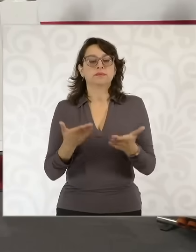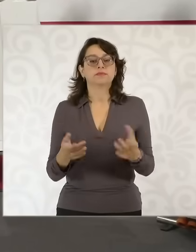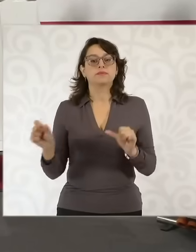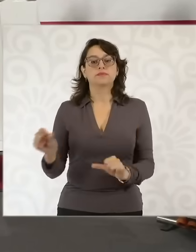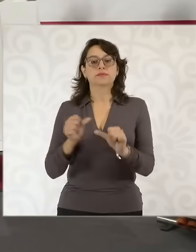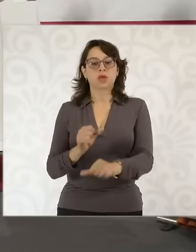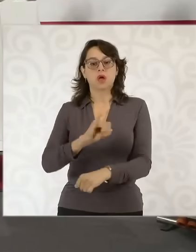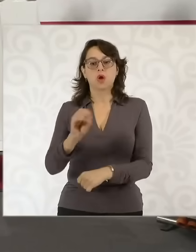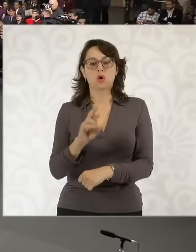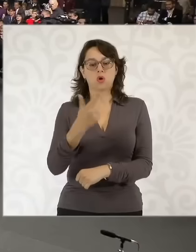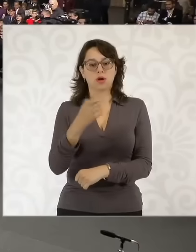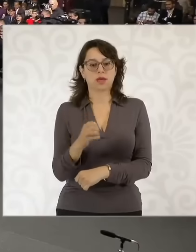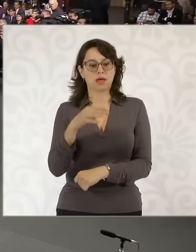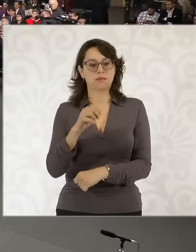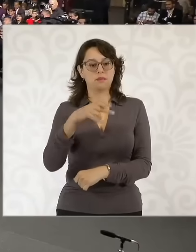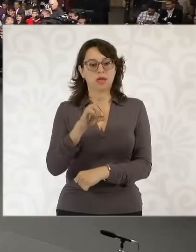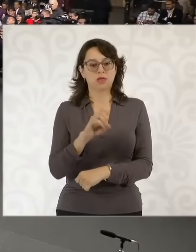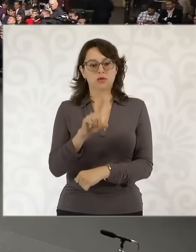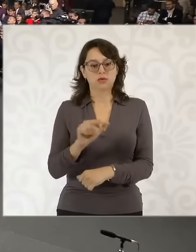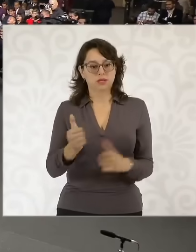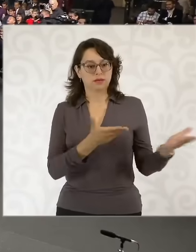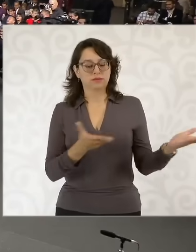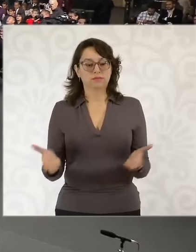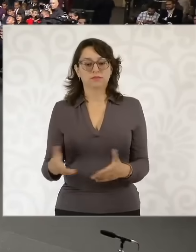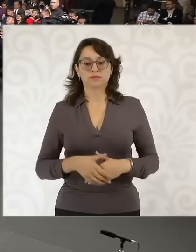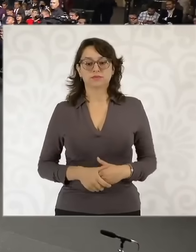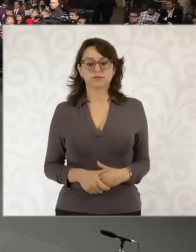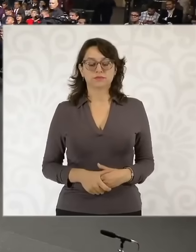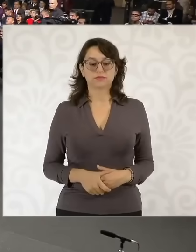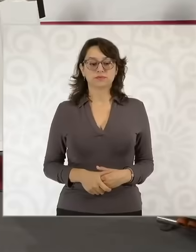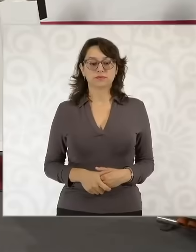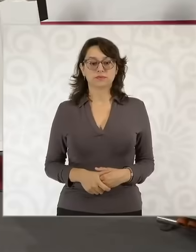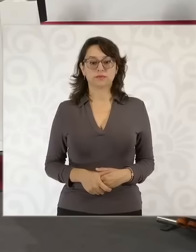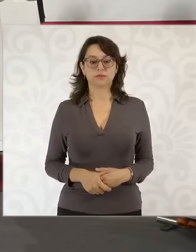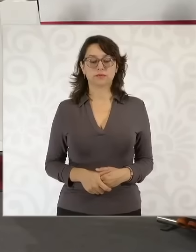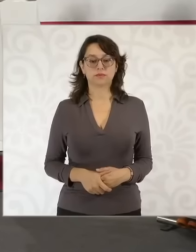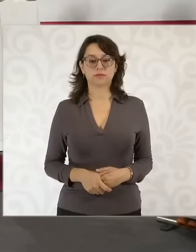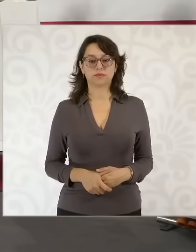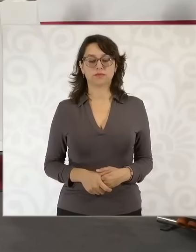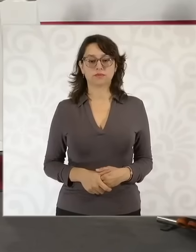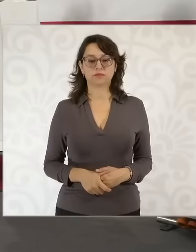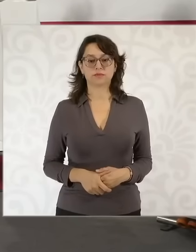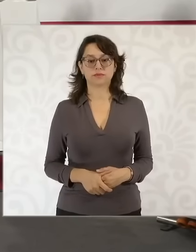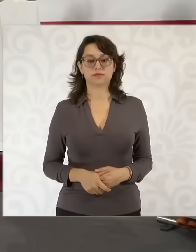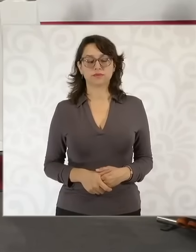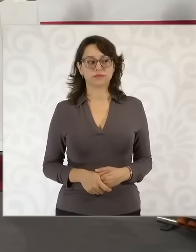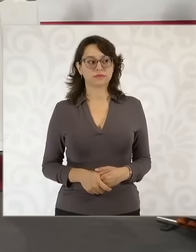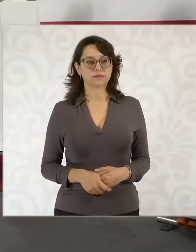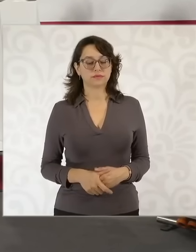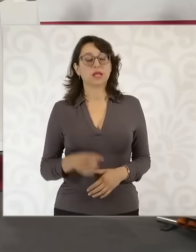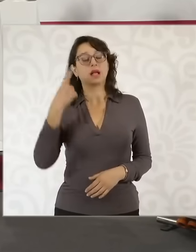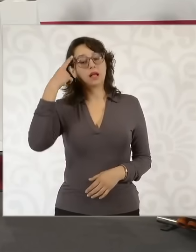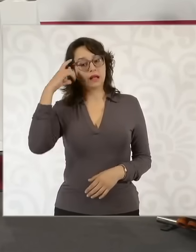la última lámina de esta presentación, por favor. Pero platícales de lo de Ah, bueno, es una es una